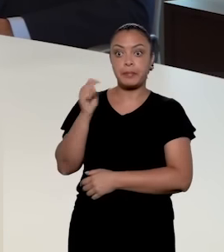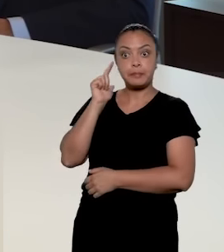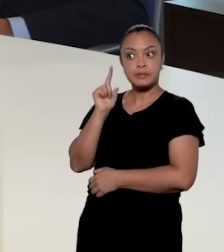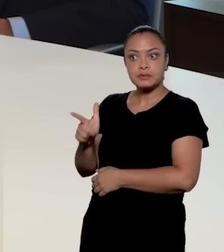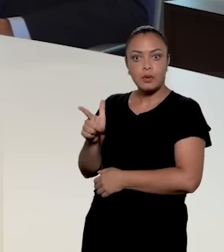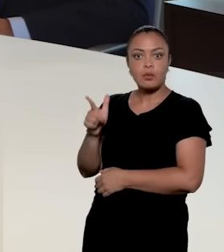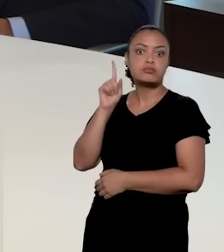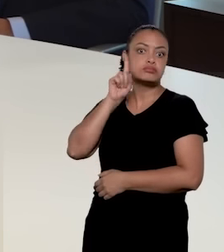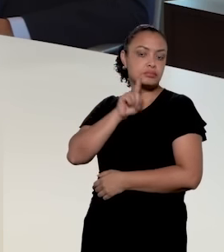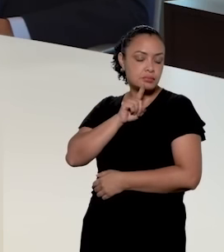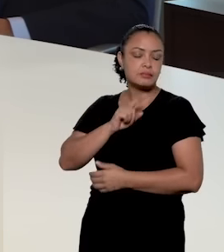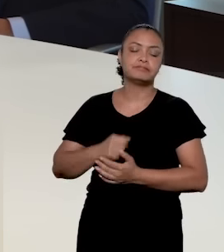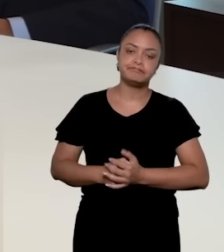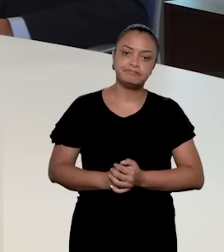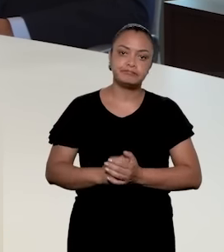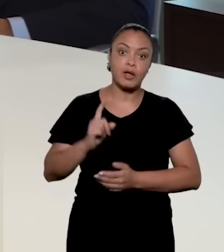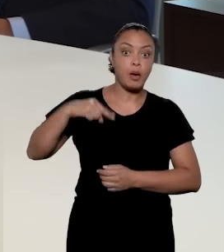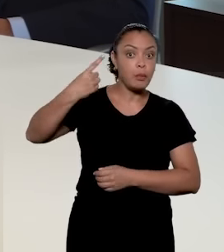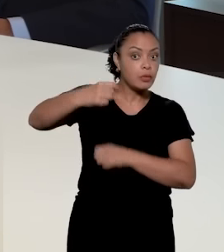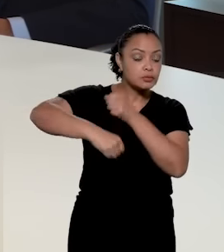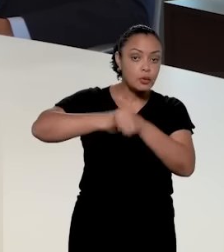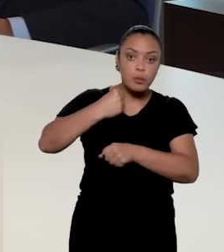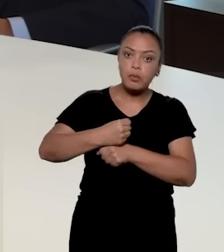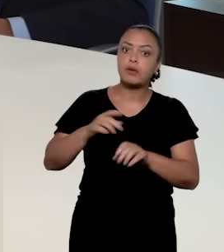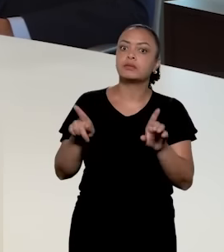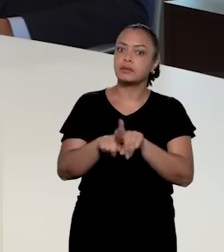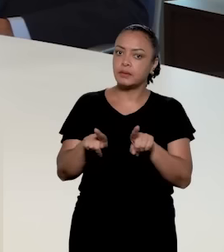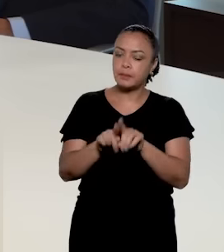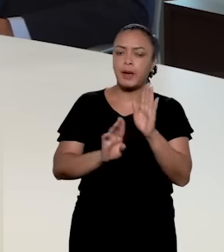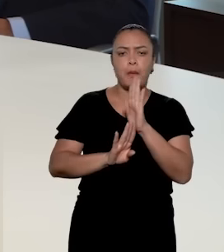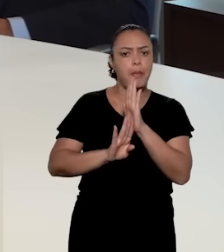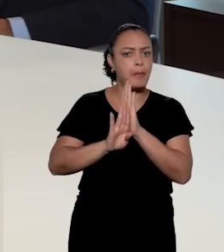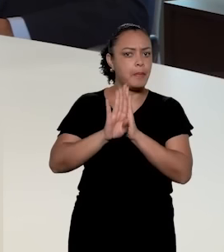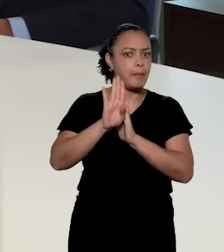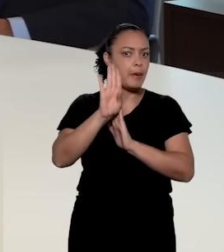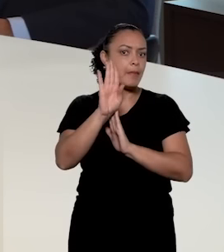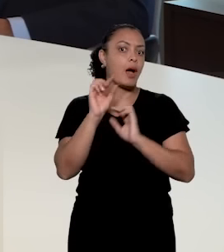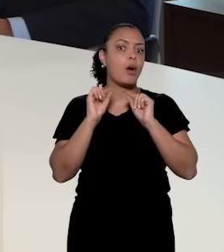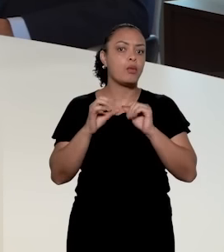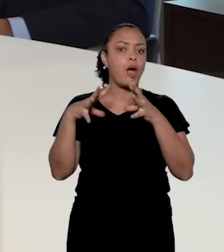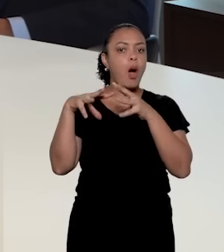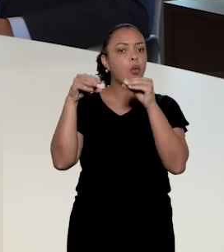Unidos. No ano que vem, devemos ultrapassar também os americanos na exportação de algodão,